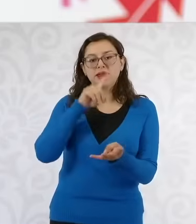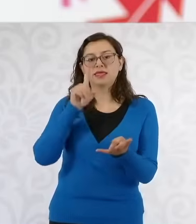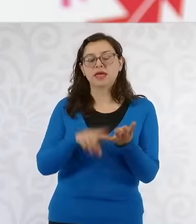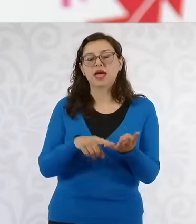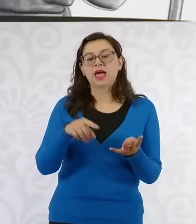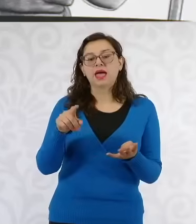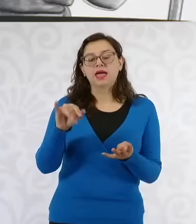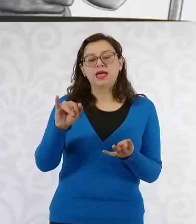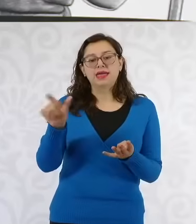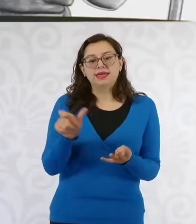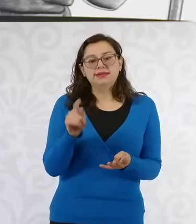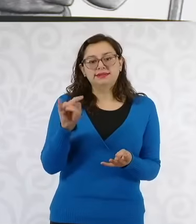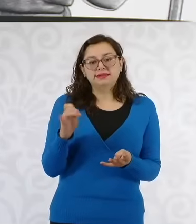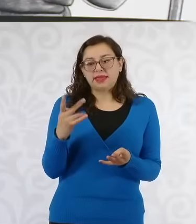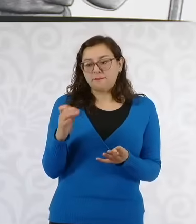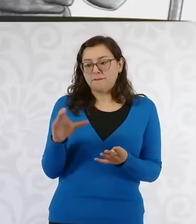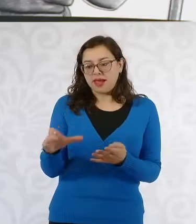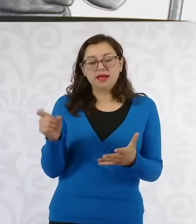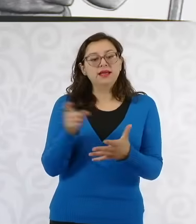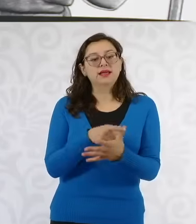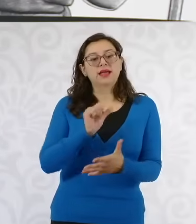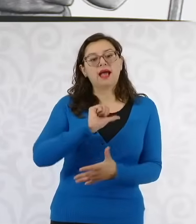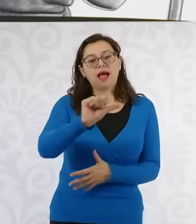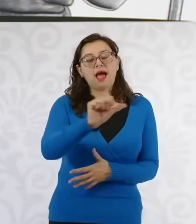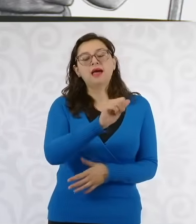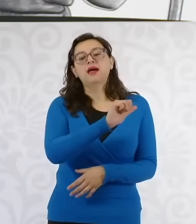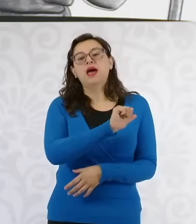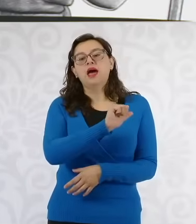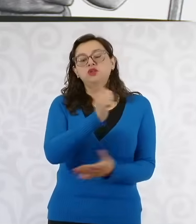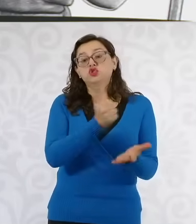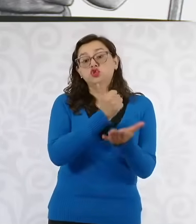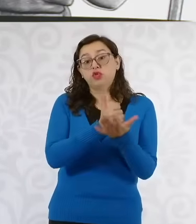estas dos útimas últimas rutas precisamente no había antes del inicio de operaciones Mexican